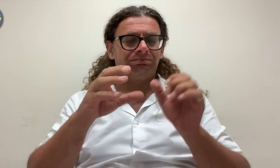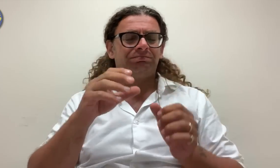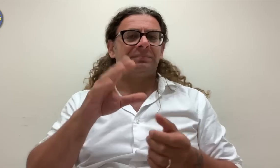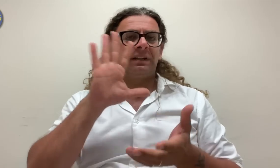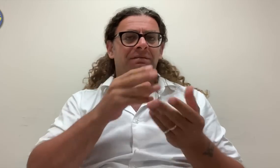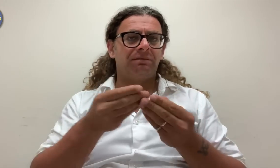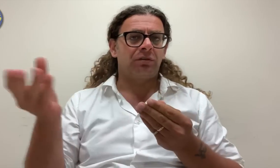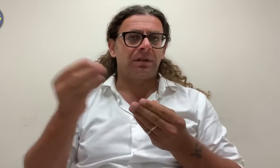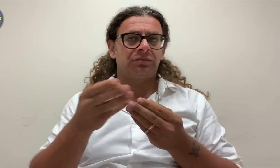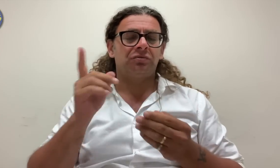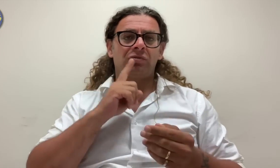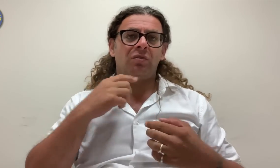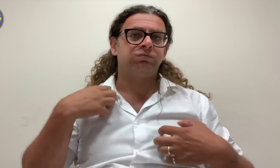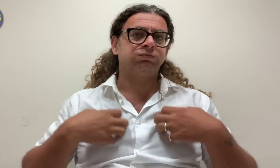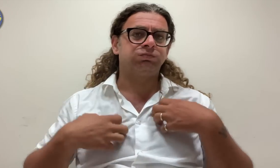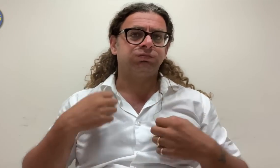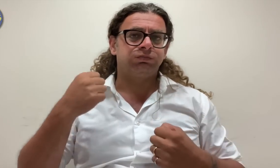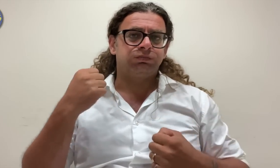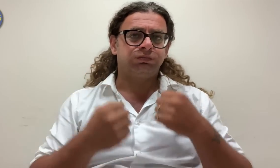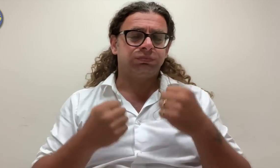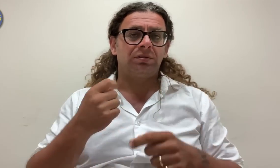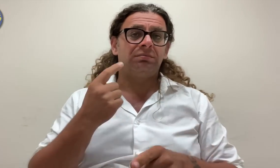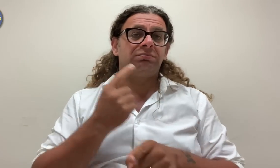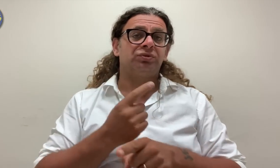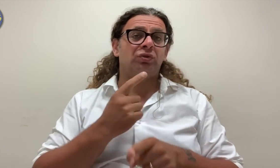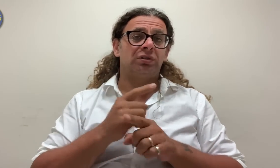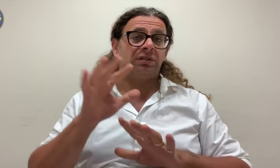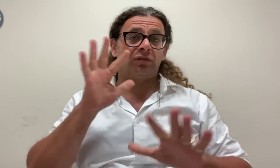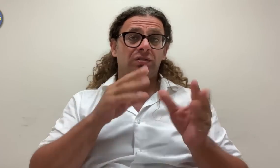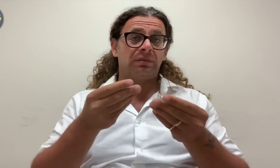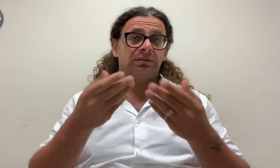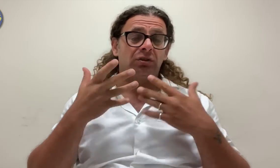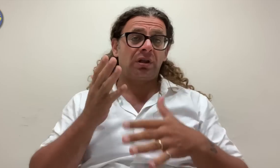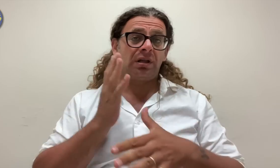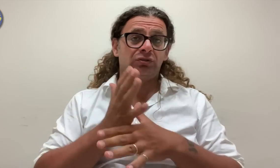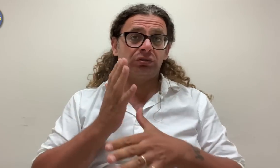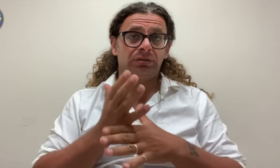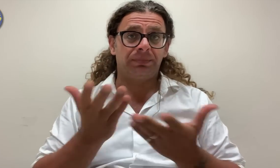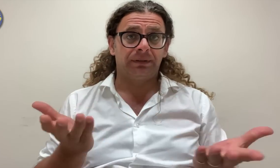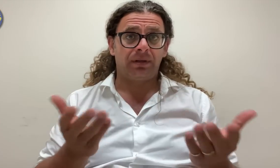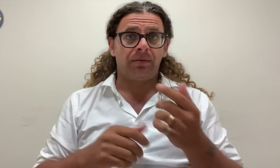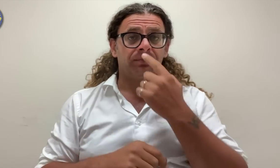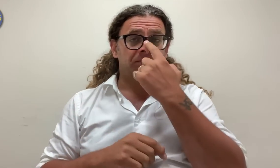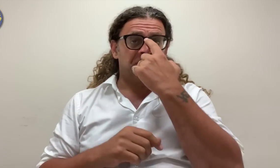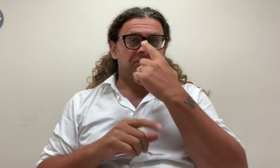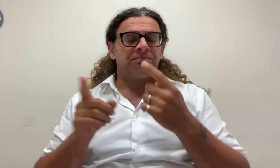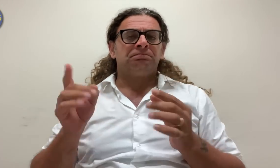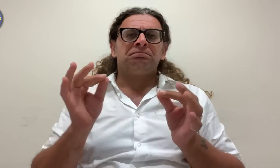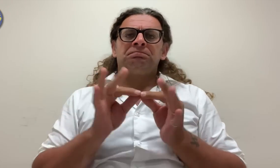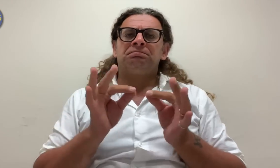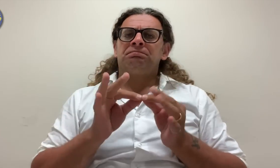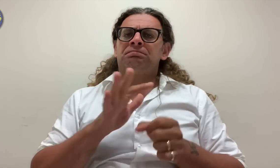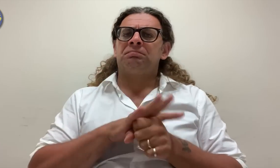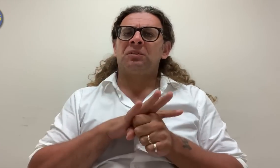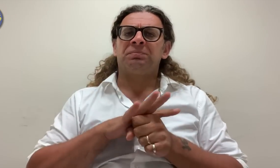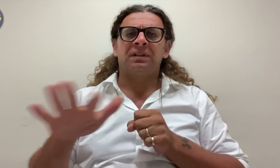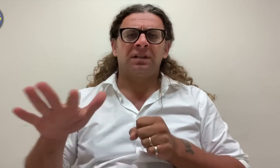pervenute da parte delle persone sorde che manifestano malcontento e rimostranze perché hanno l’esigenza di ricevere informazioni che siano accessibili.